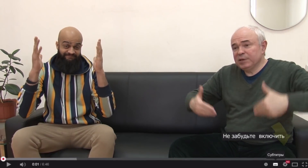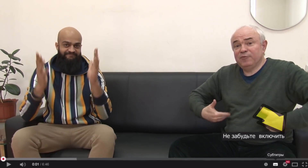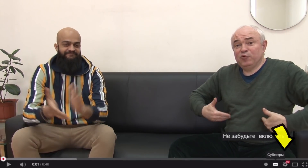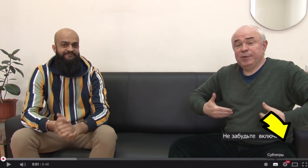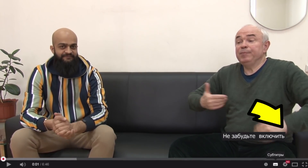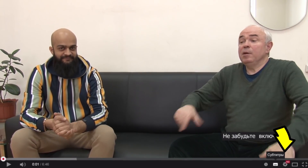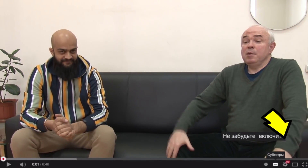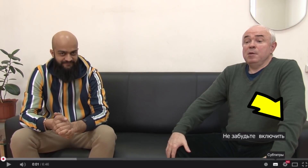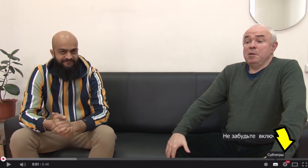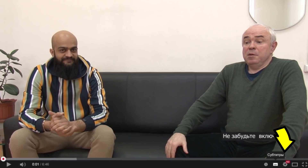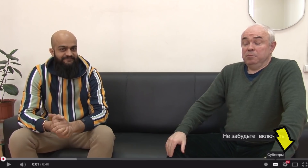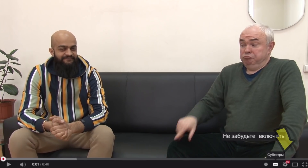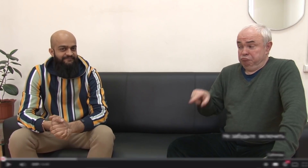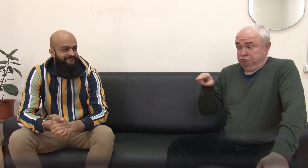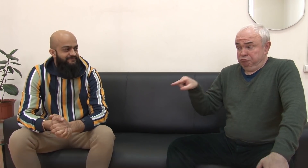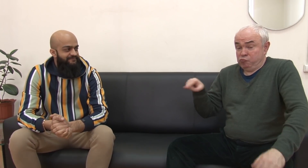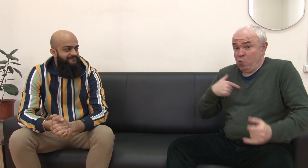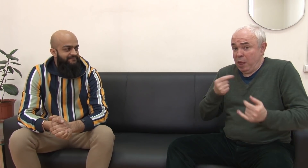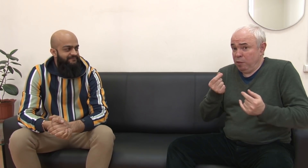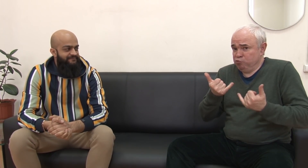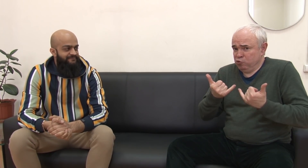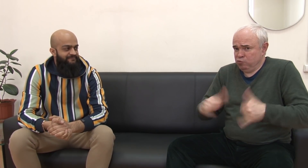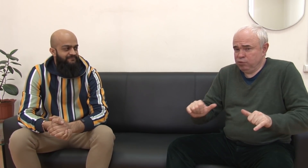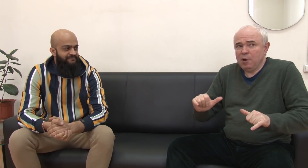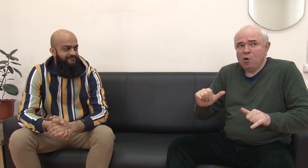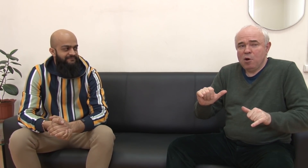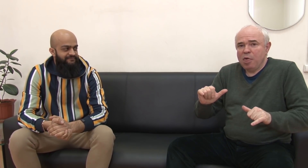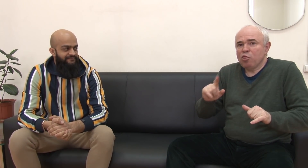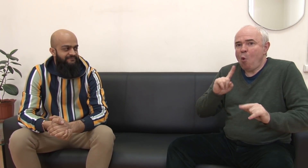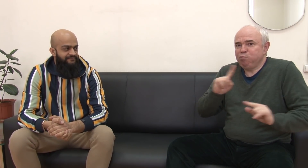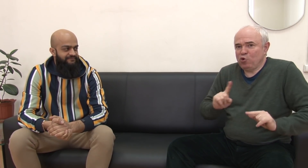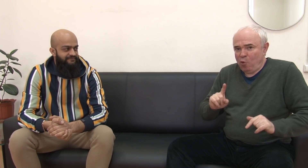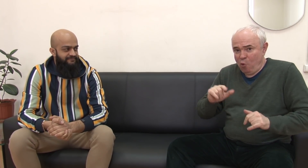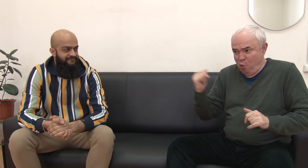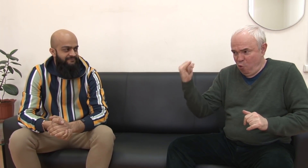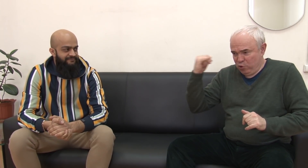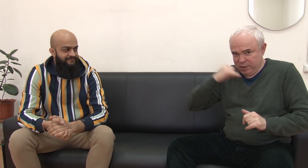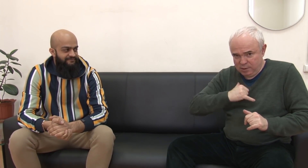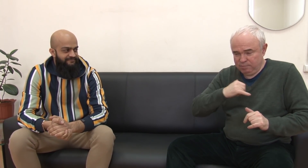Здравствуйте! Сегодня у нас необычный гость.